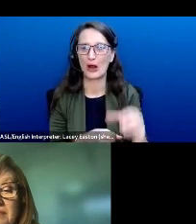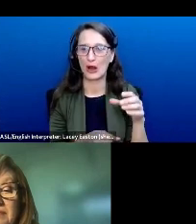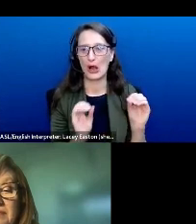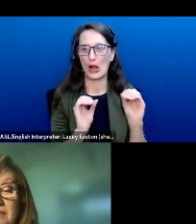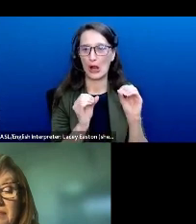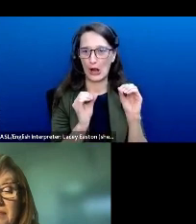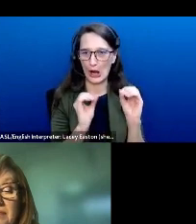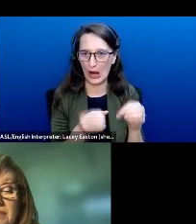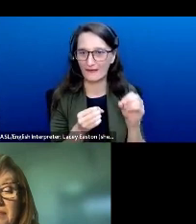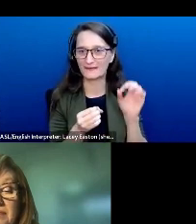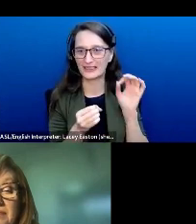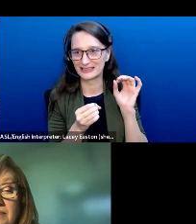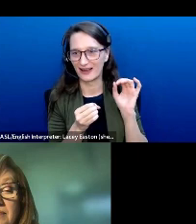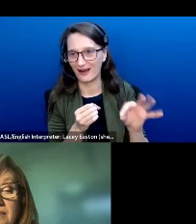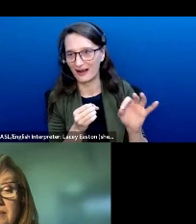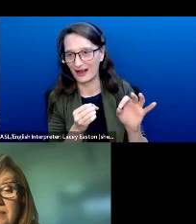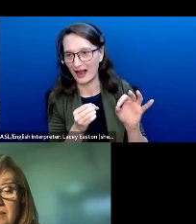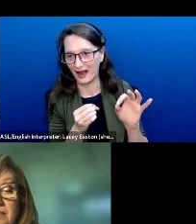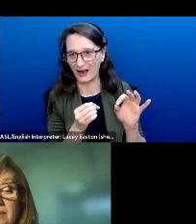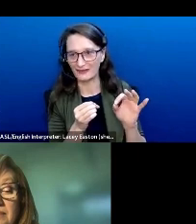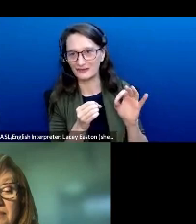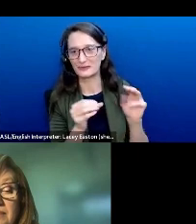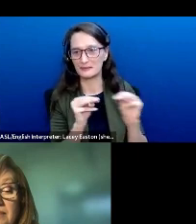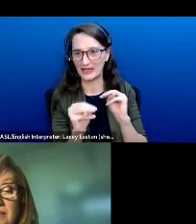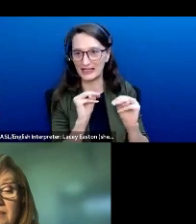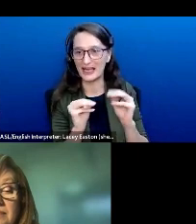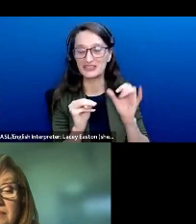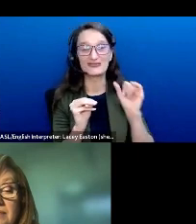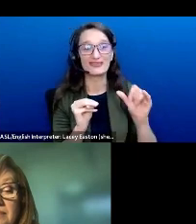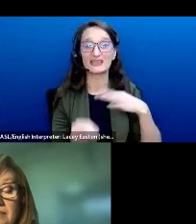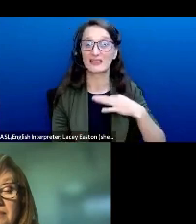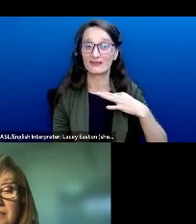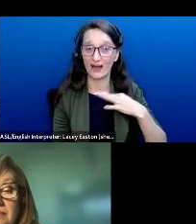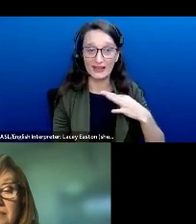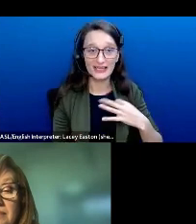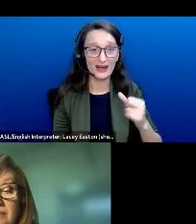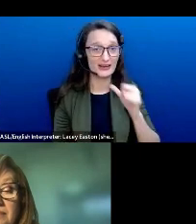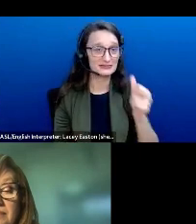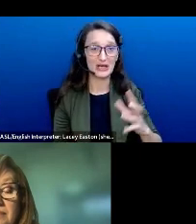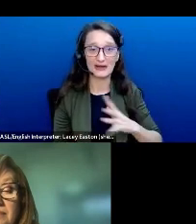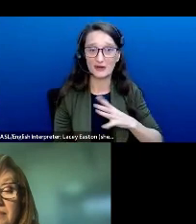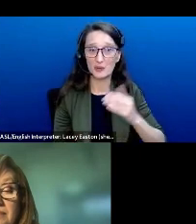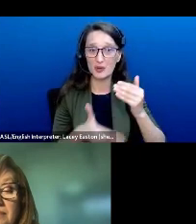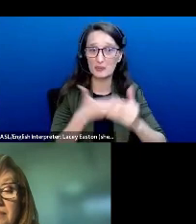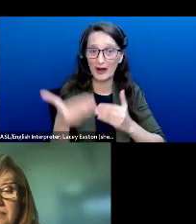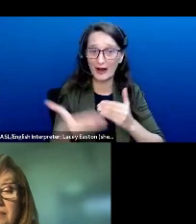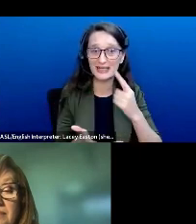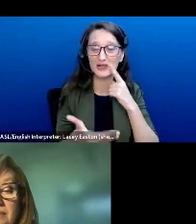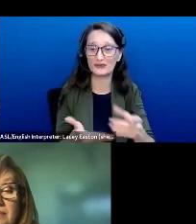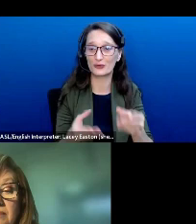proceso informal para resolver disputas de educación especial. Implica cuestiones como